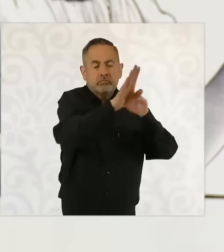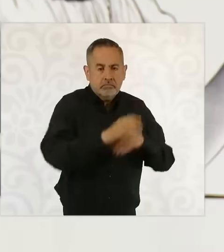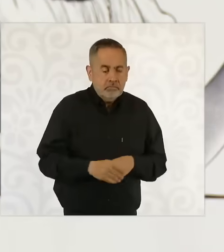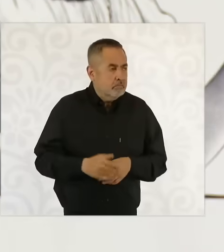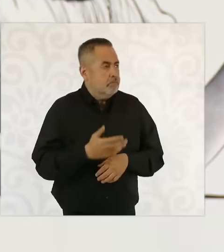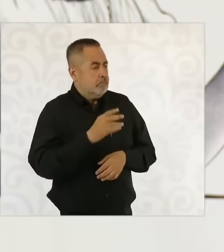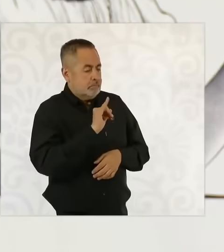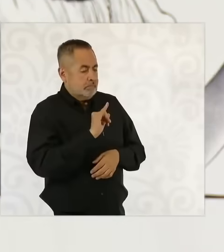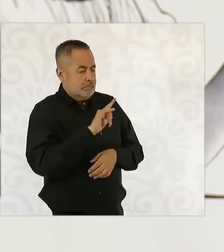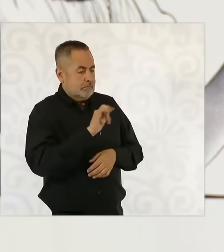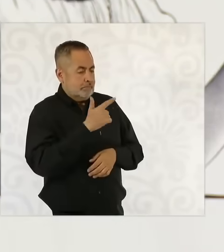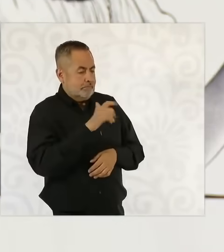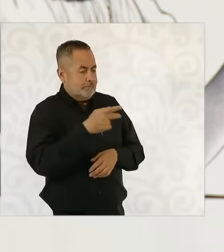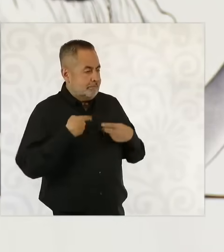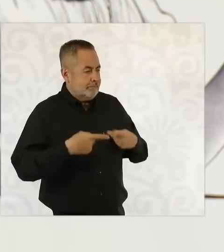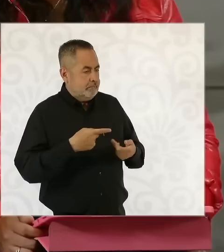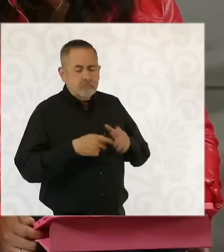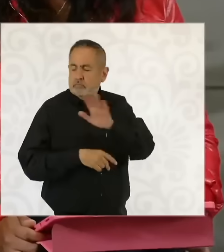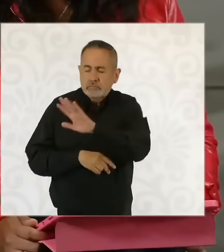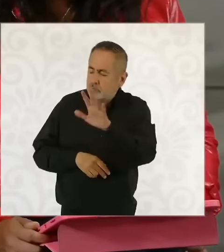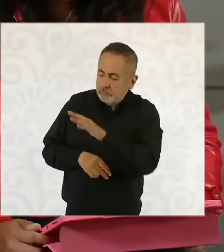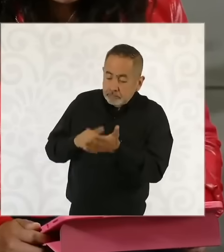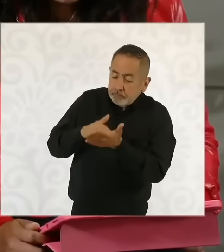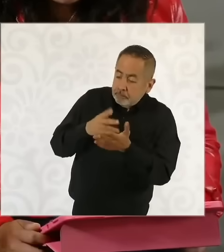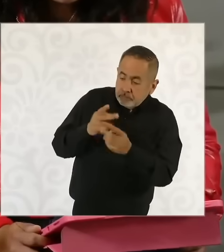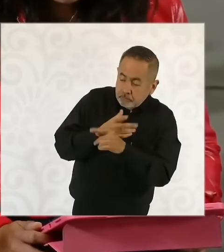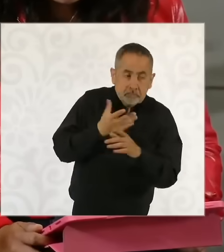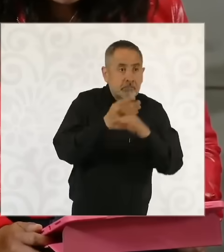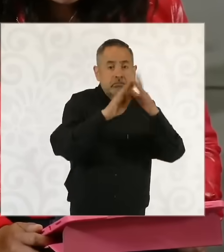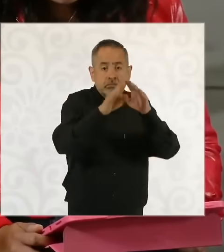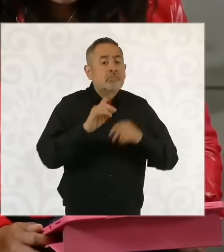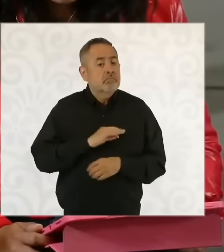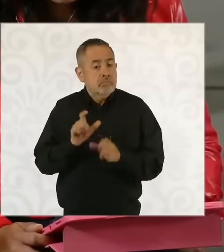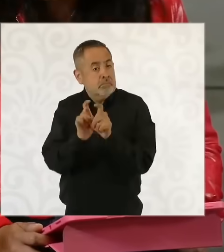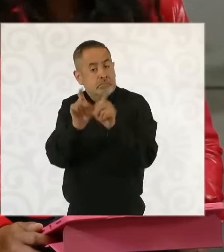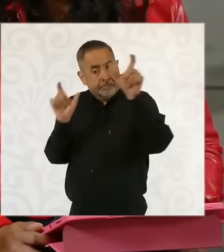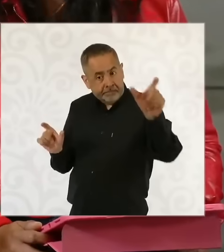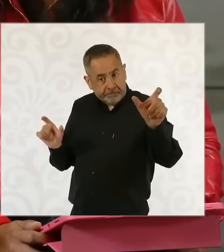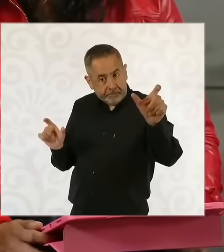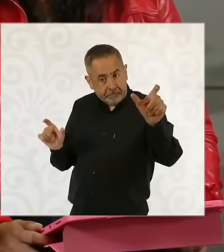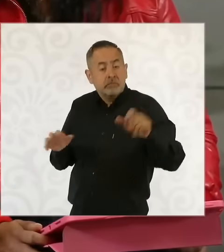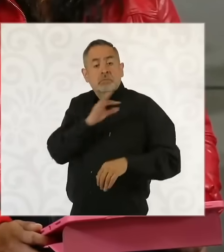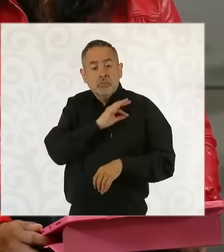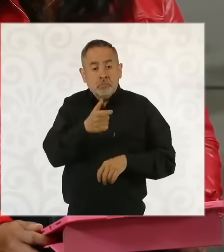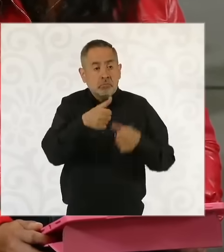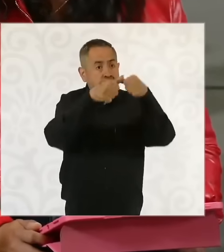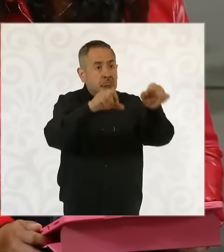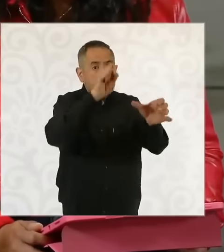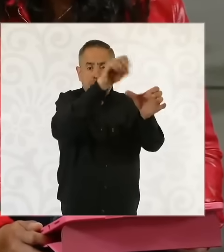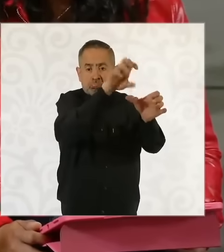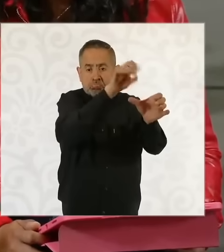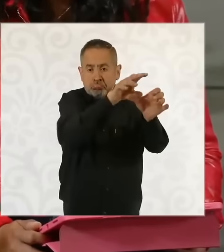así es indocumentados pues podrían depositar a sus familiares cantidades de diferentes denominaciones